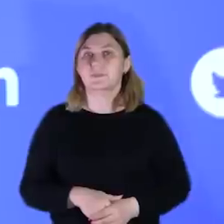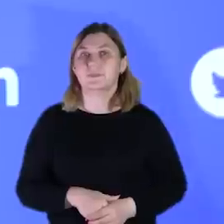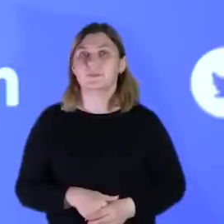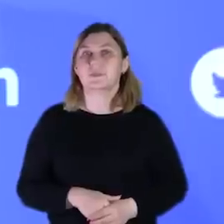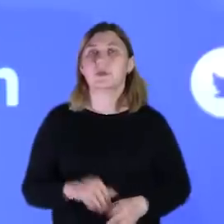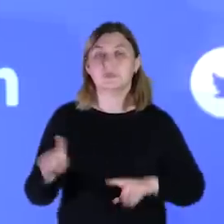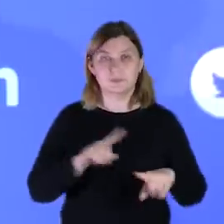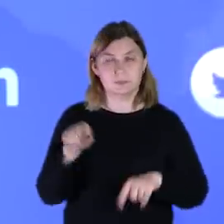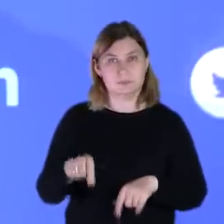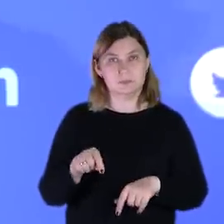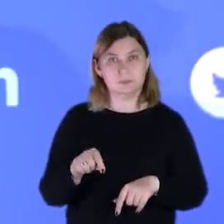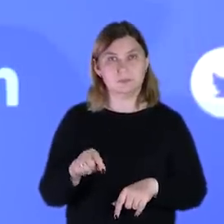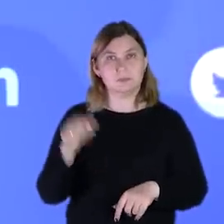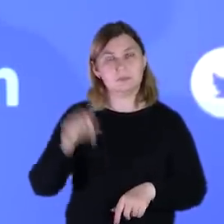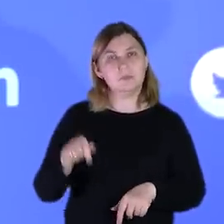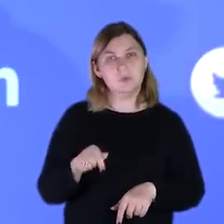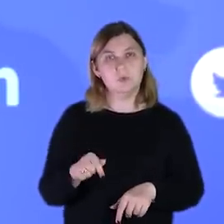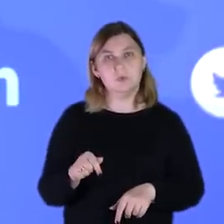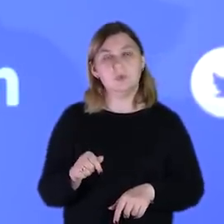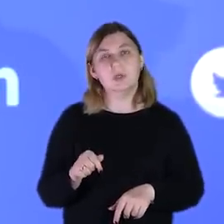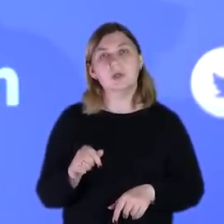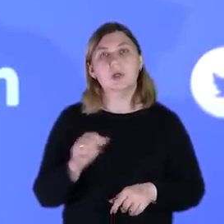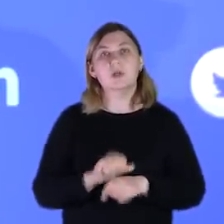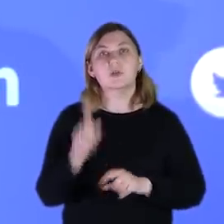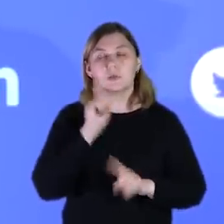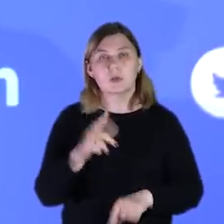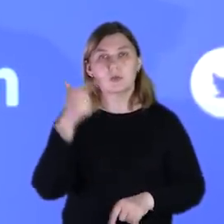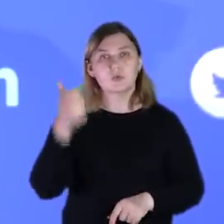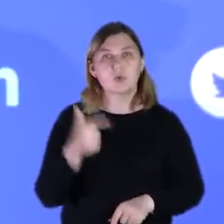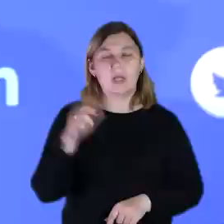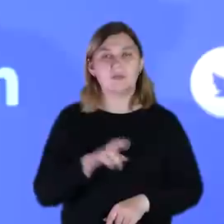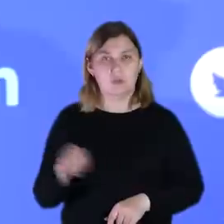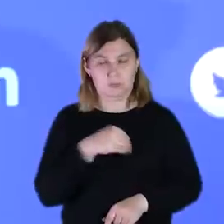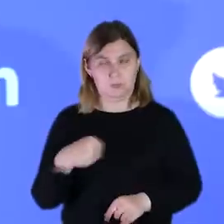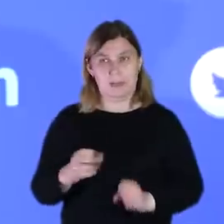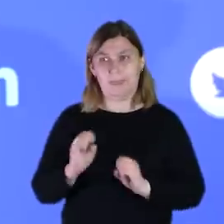To znaczy tutaj odnosimy się, rozumiem, do realiów Drugiej Rzeczypospolitej... Tak, tak.